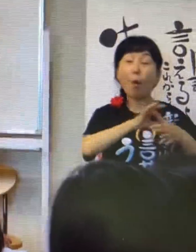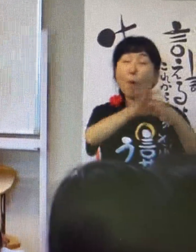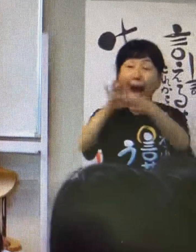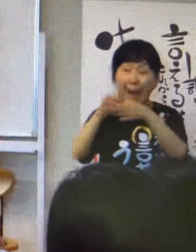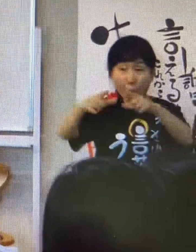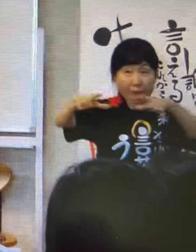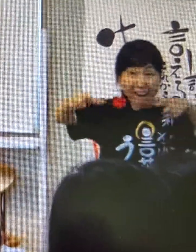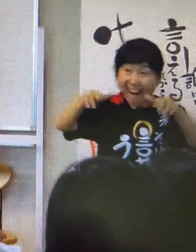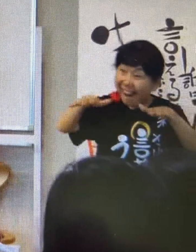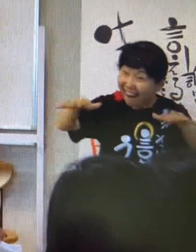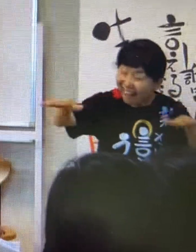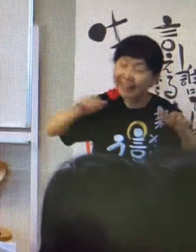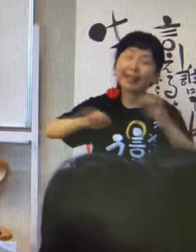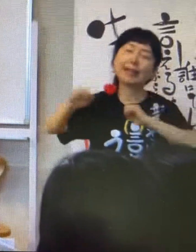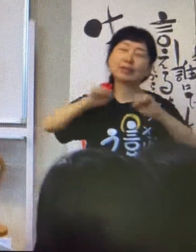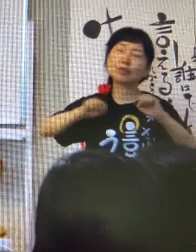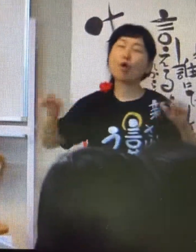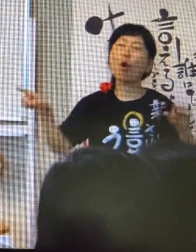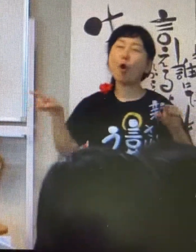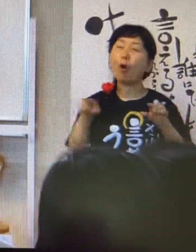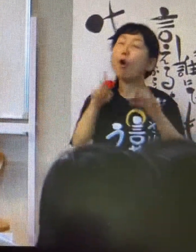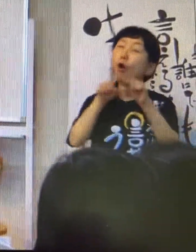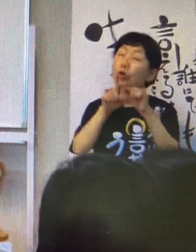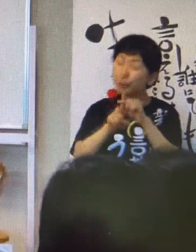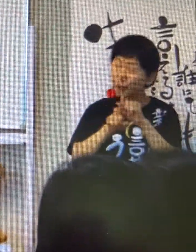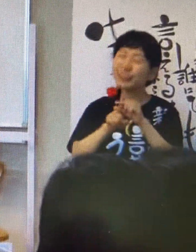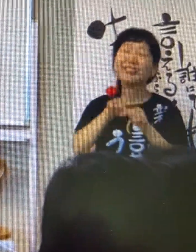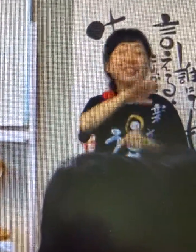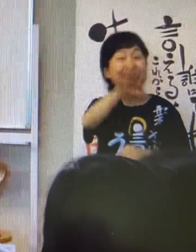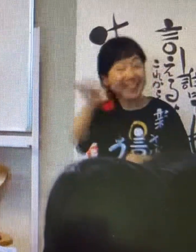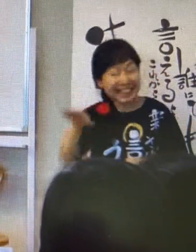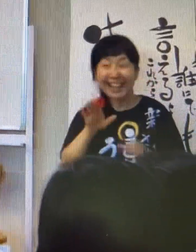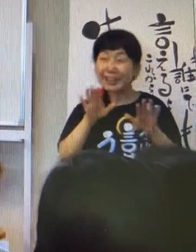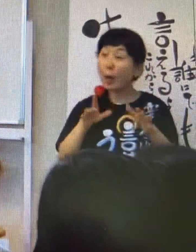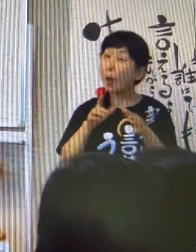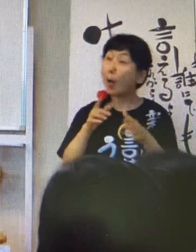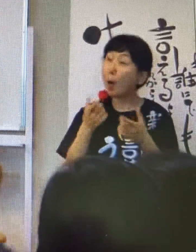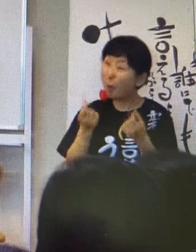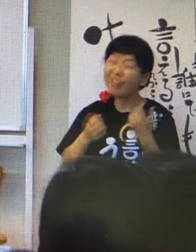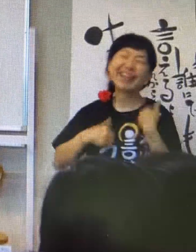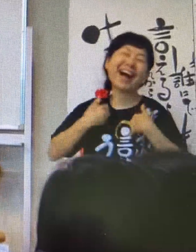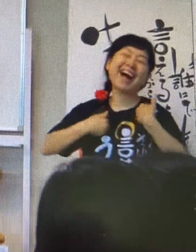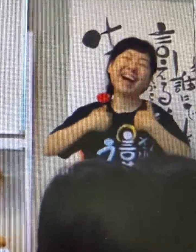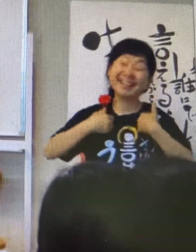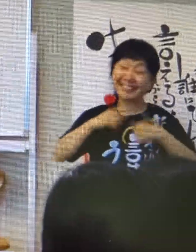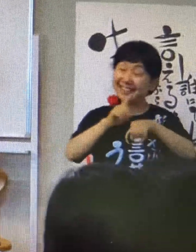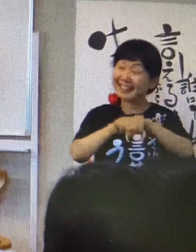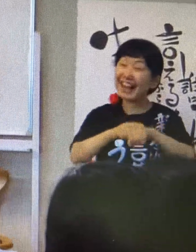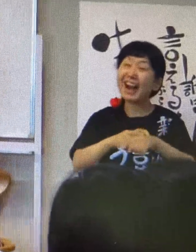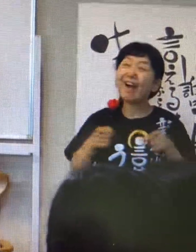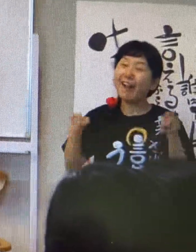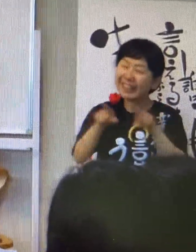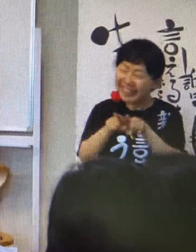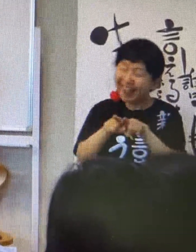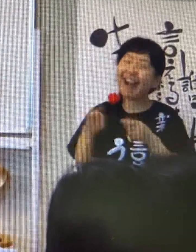信念で 活動しております 今日も皆さんと 楽しい時間を共有して ここが幸せの輪が広がりますように